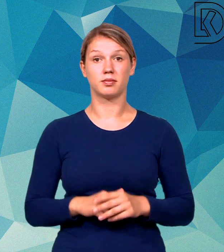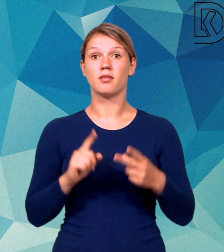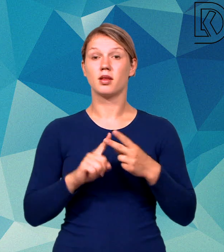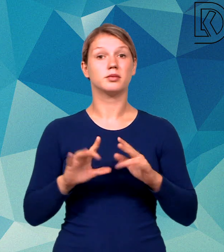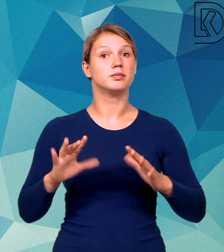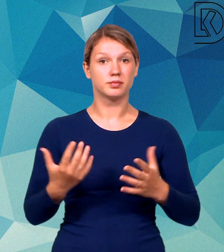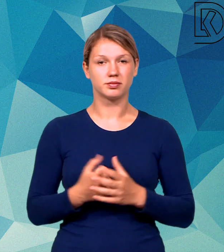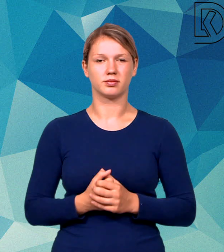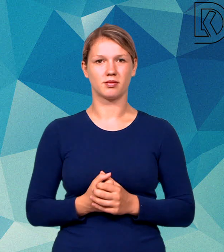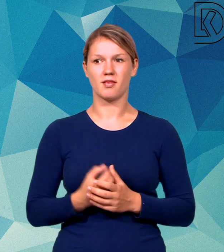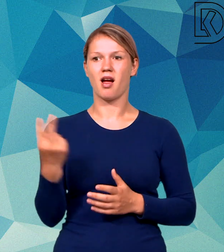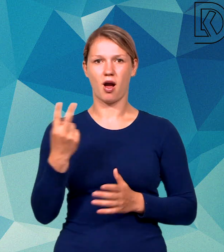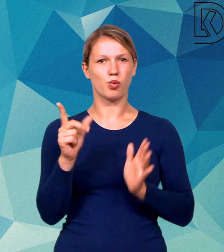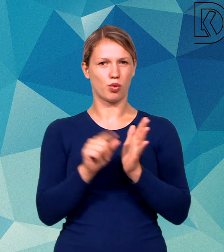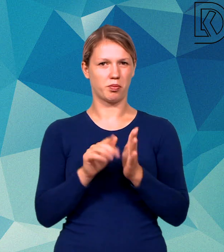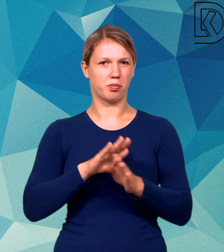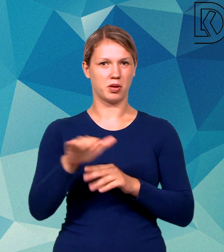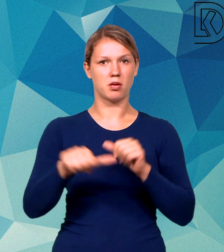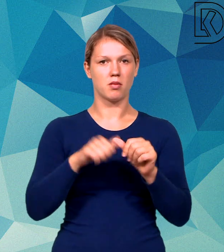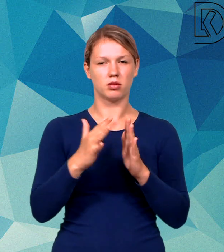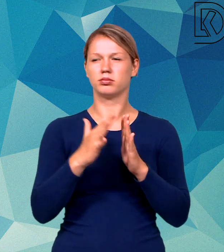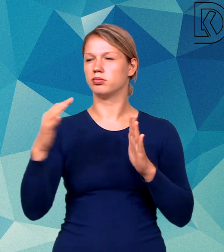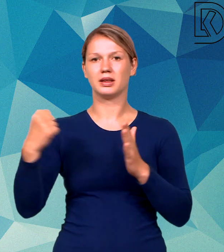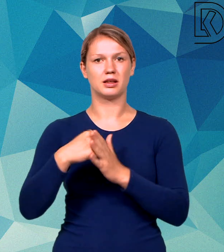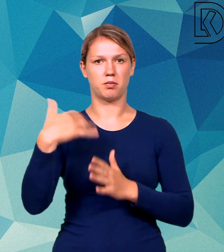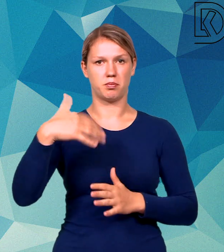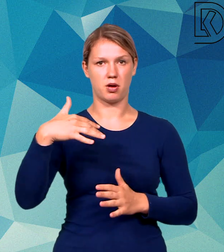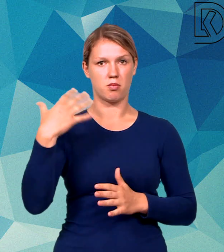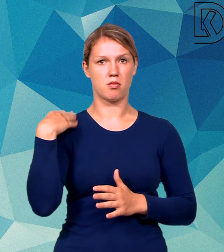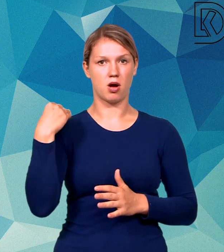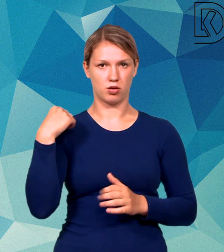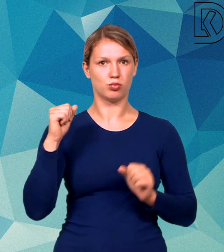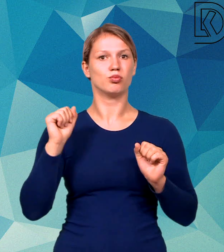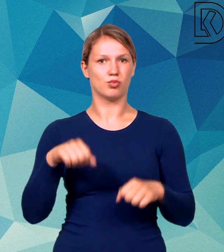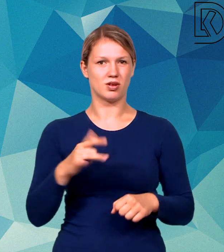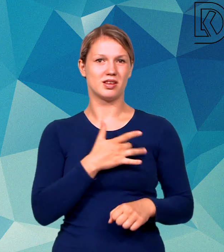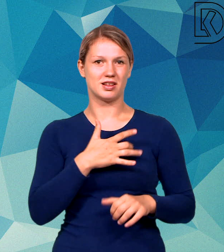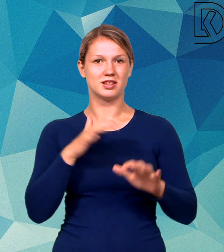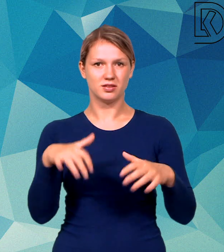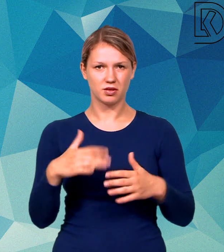Antra - abu turi būti pilnamečiai, iki 50 metų.